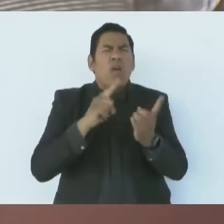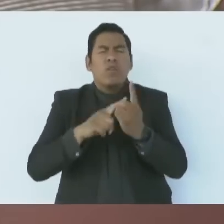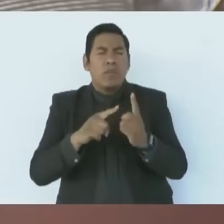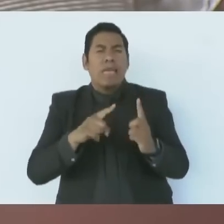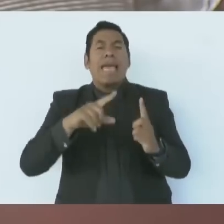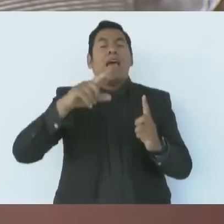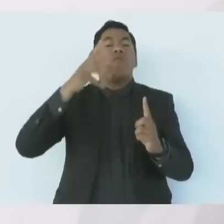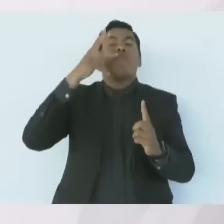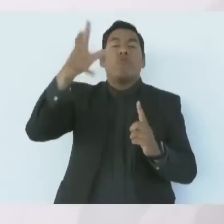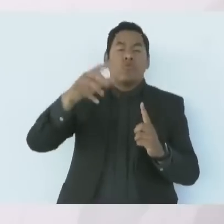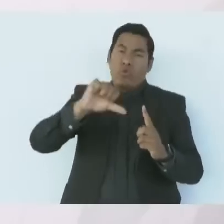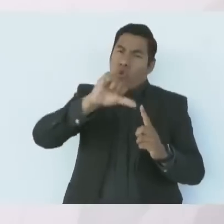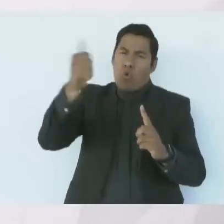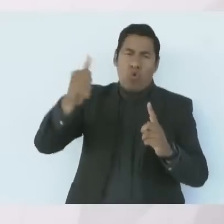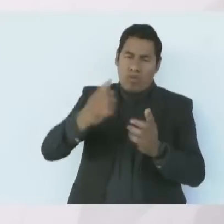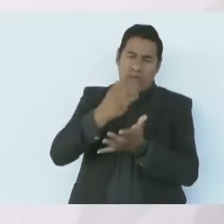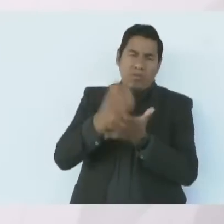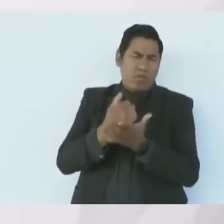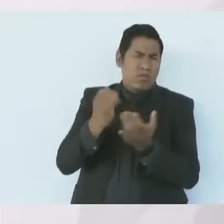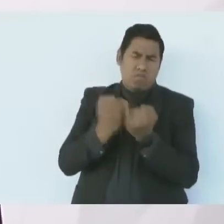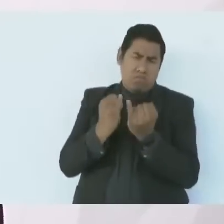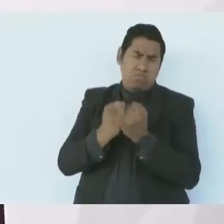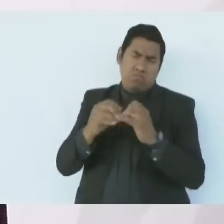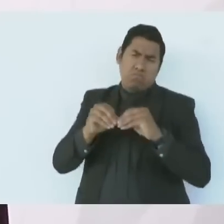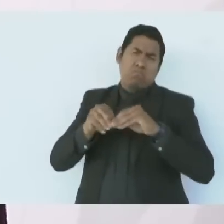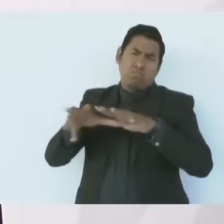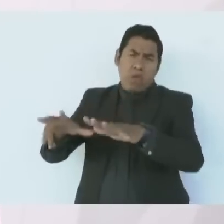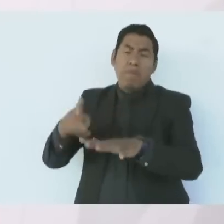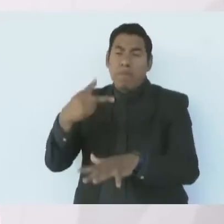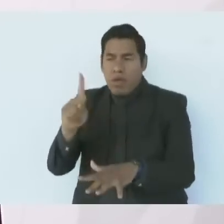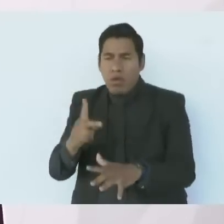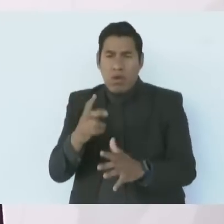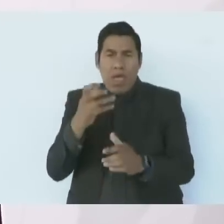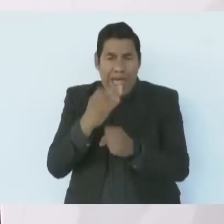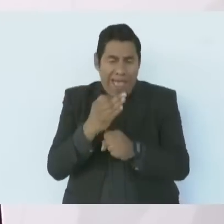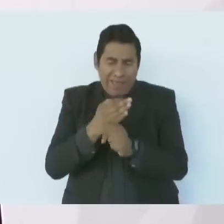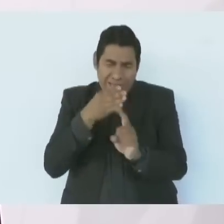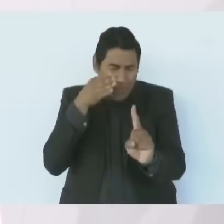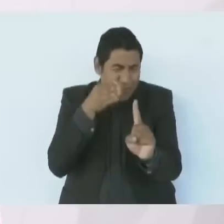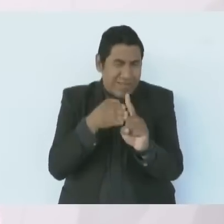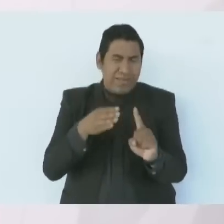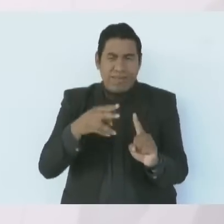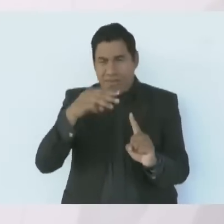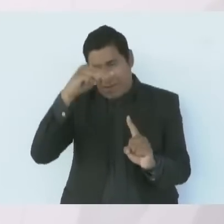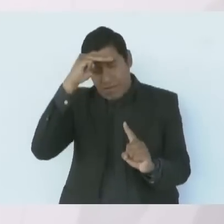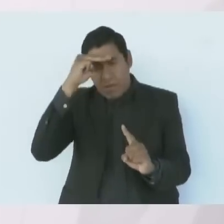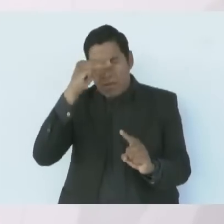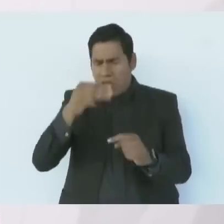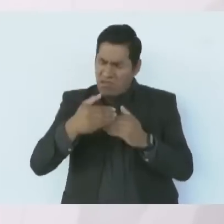de Mexicali la vamos a llevar a Hermosillo y en todo lo durante todo el sexenio vamos a abarcar